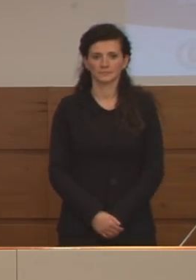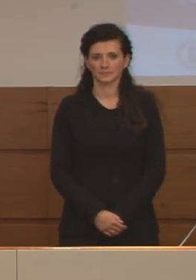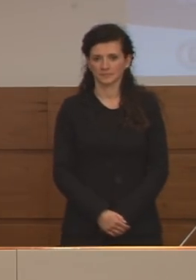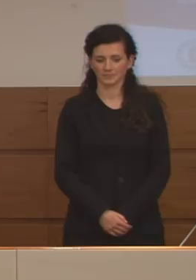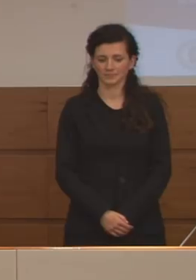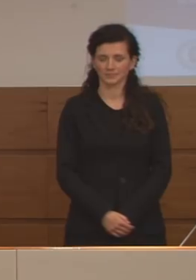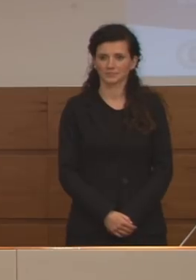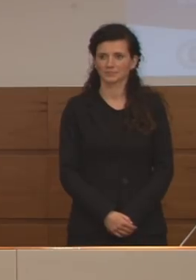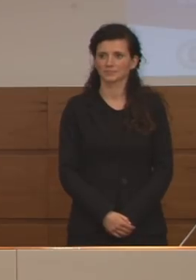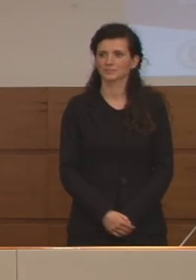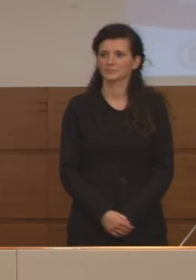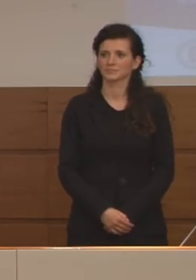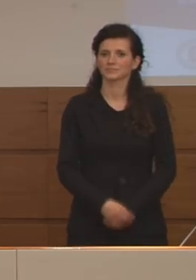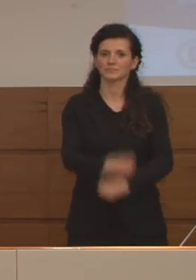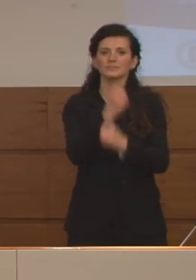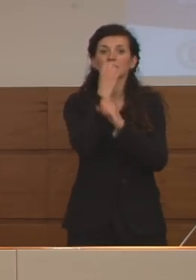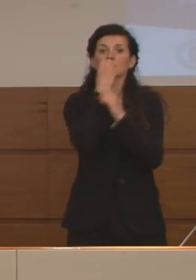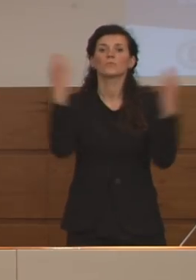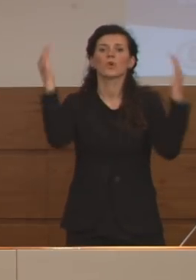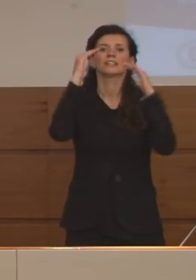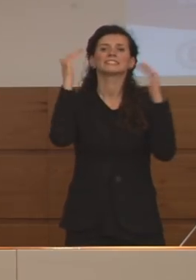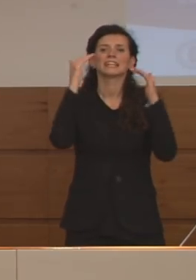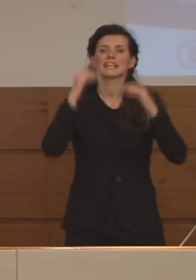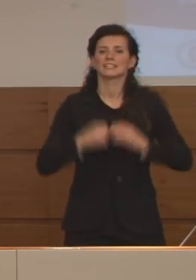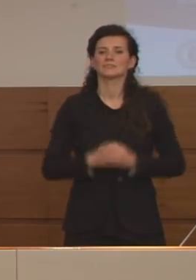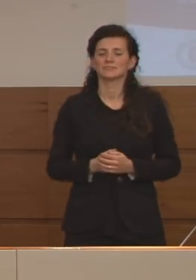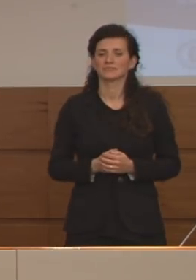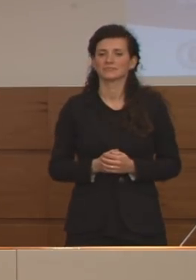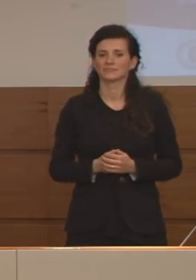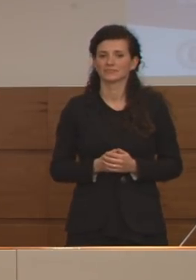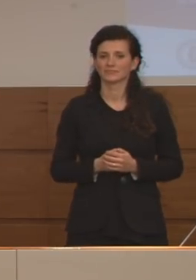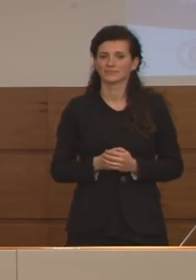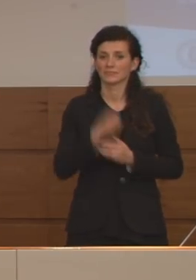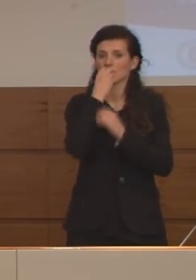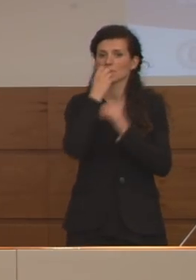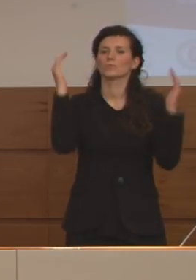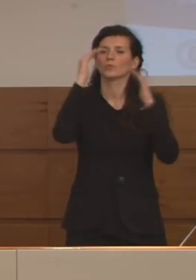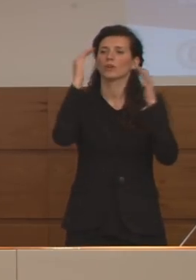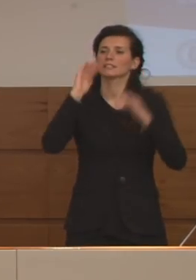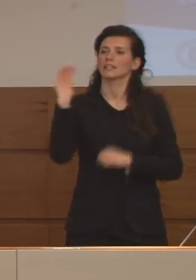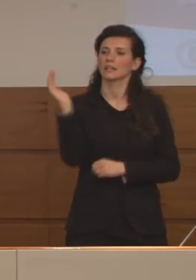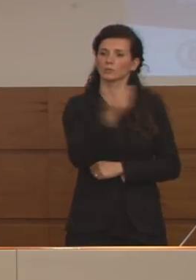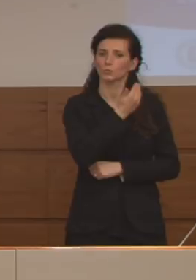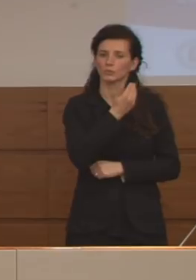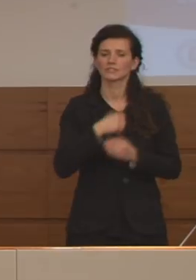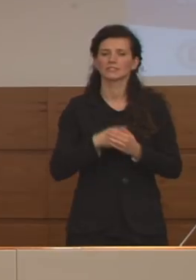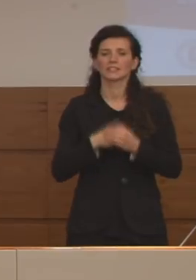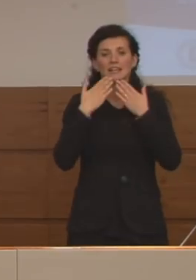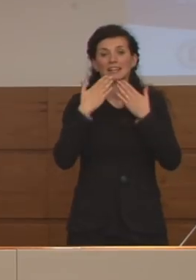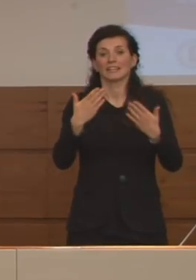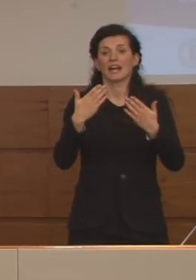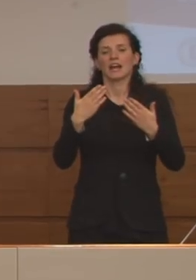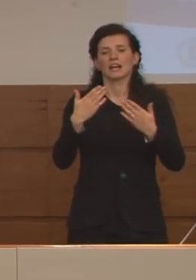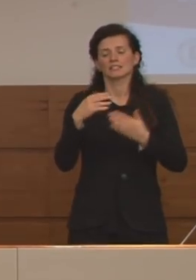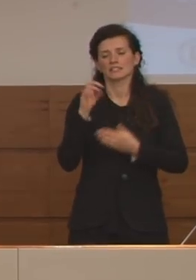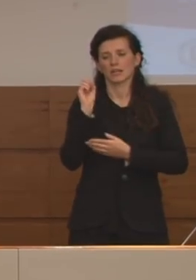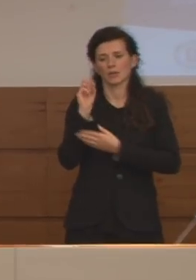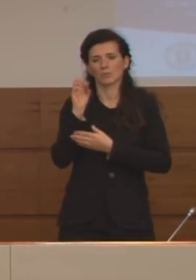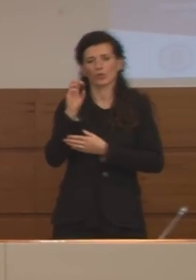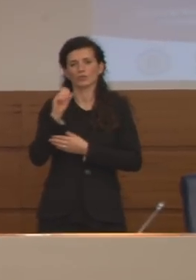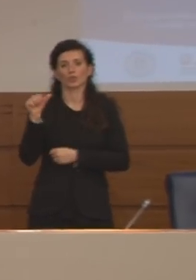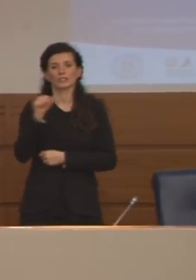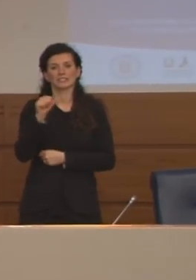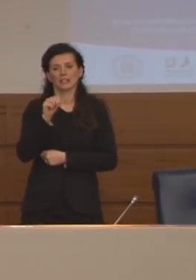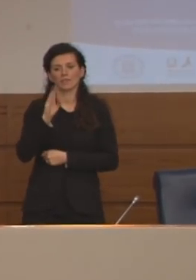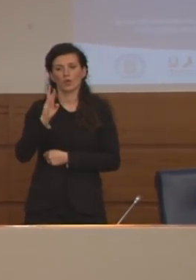Buonasera. Buonasera a tutti. Ringrazio il Professore Silvio Brusaferro, Presidente